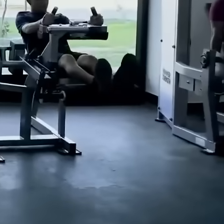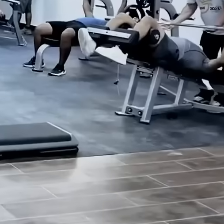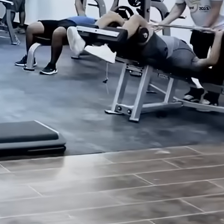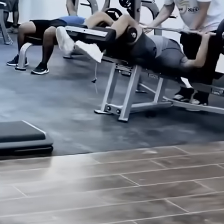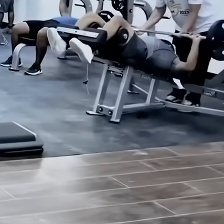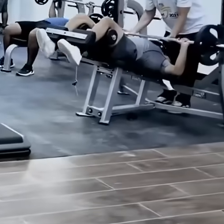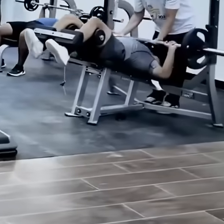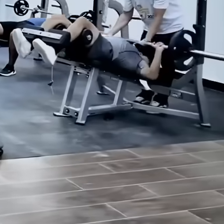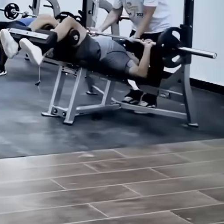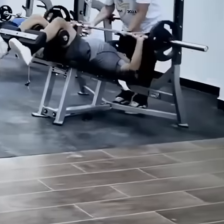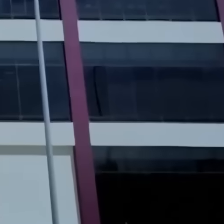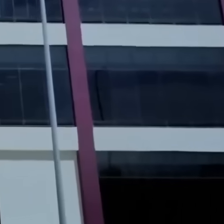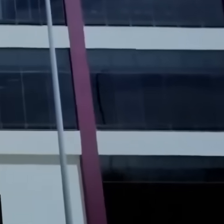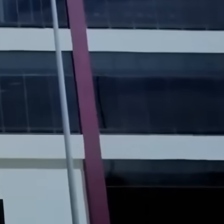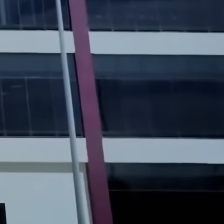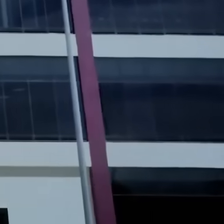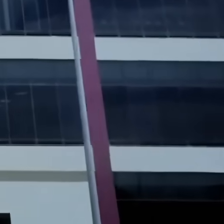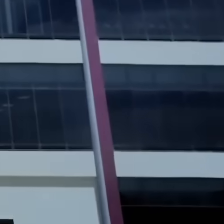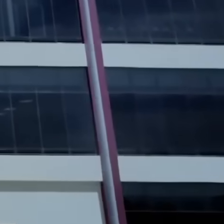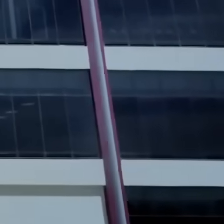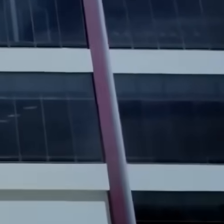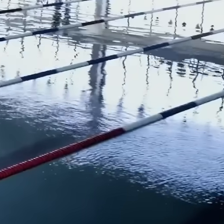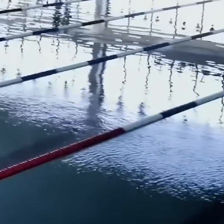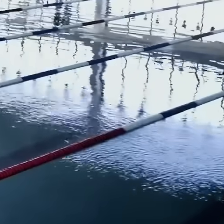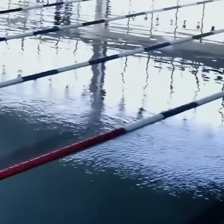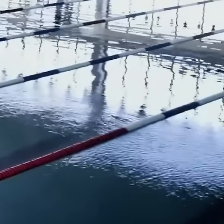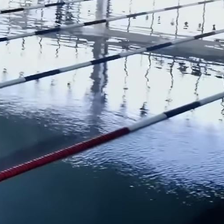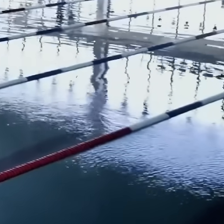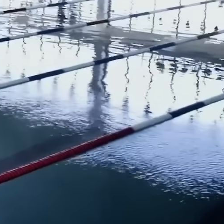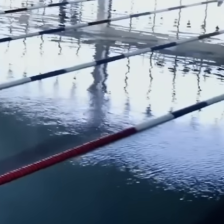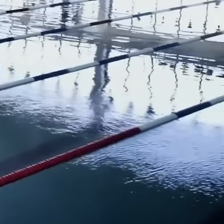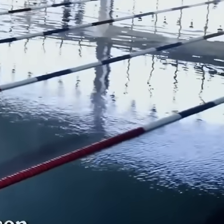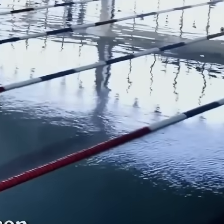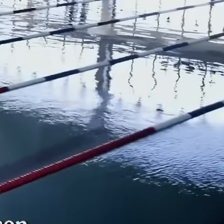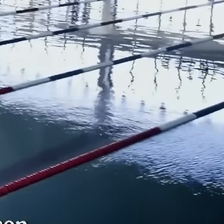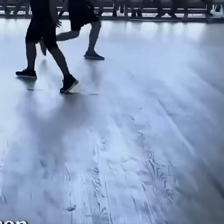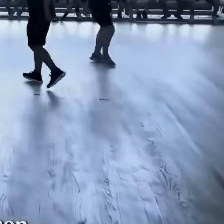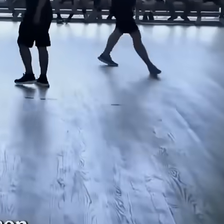personal. Esta moderna instalación cuenta con una alberca semiolímpica, cancha de basquetbol